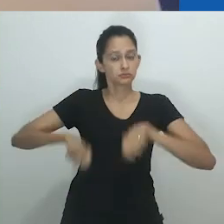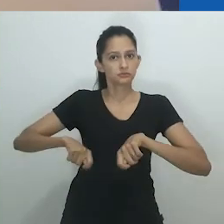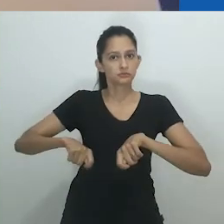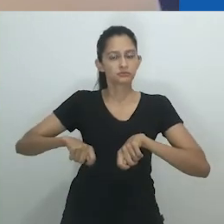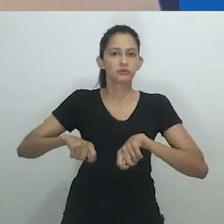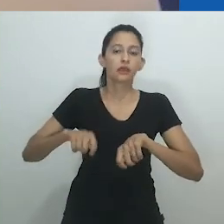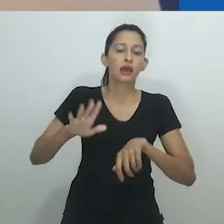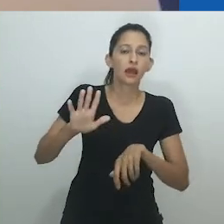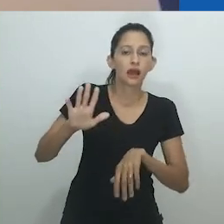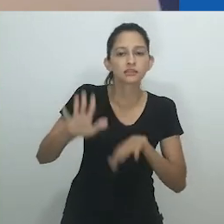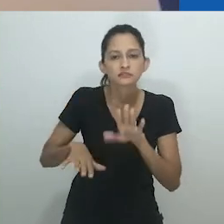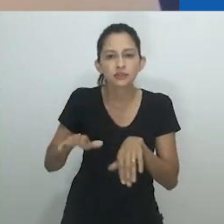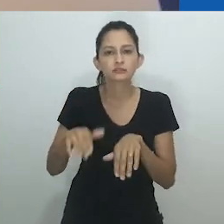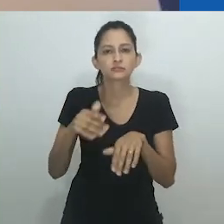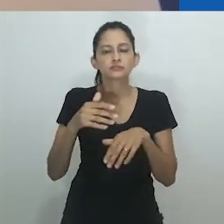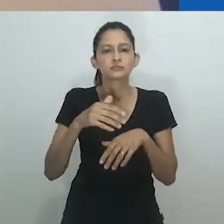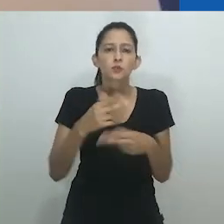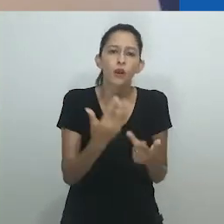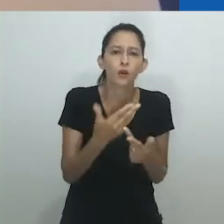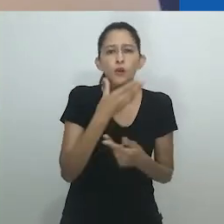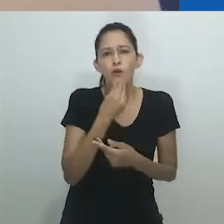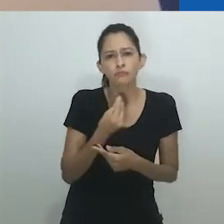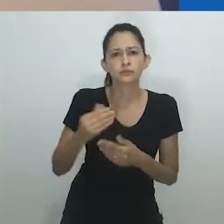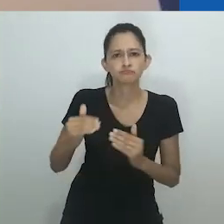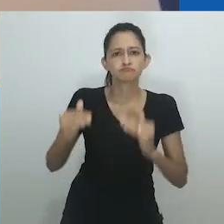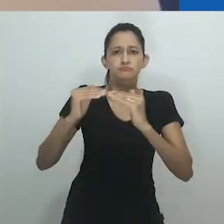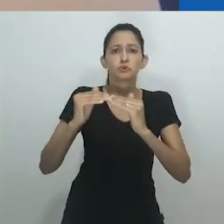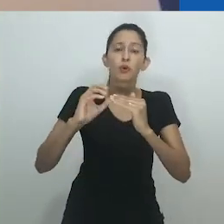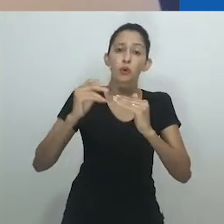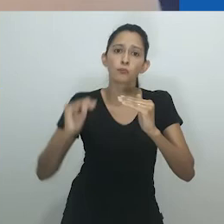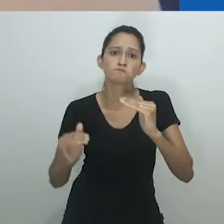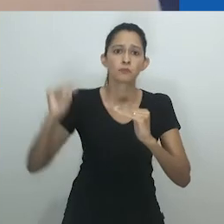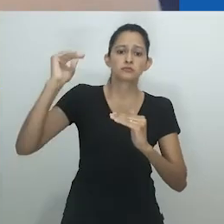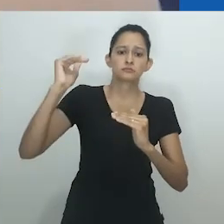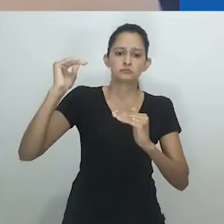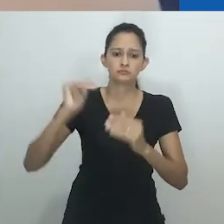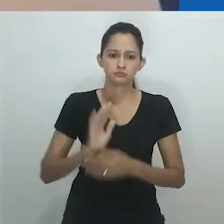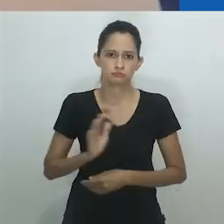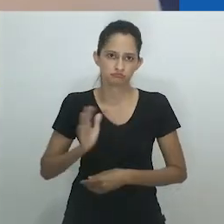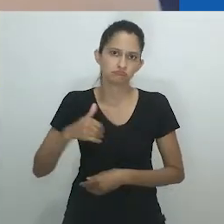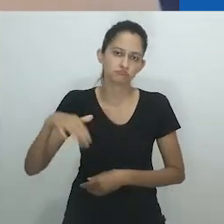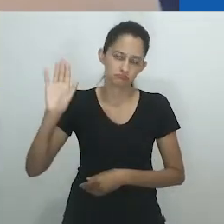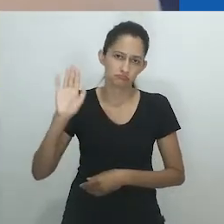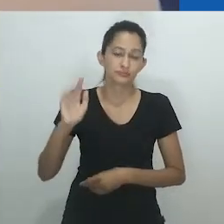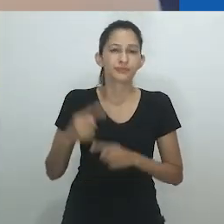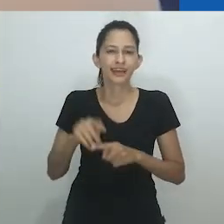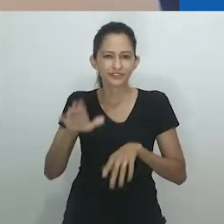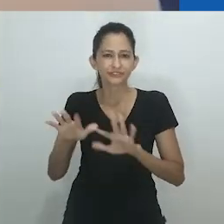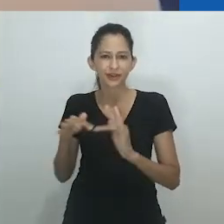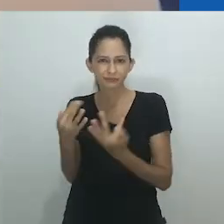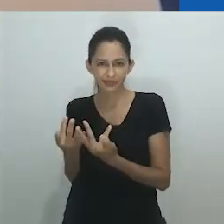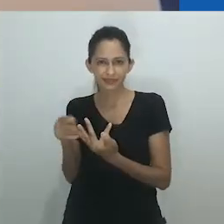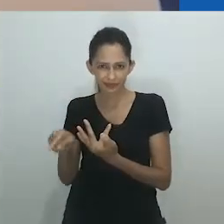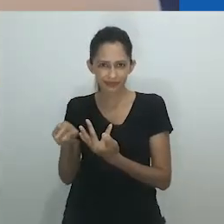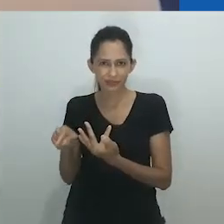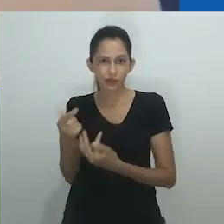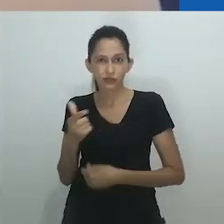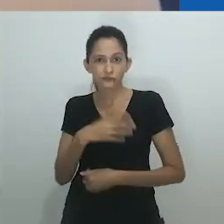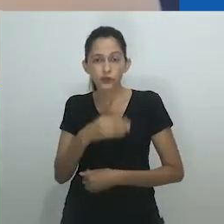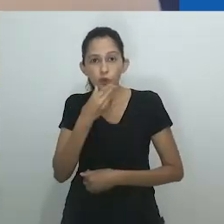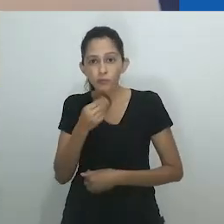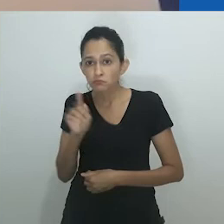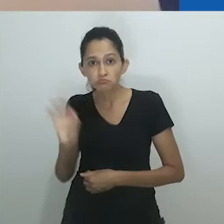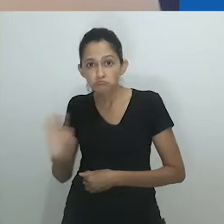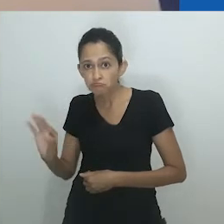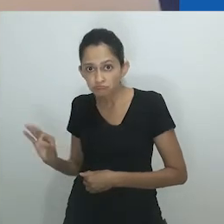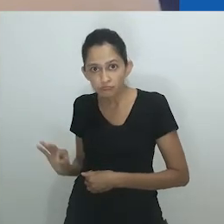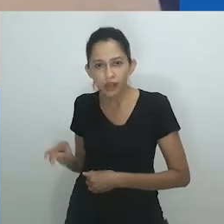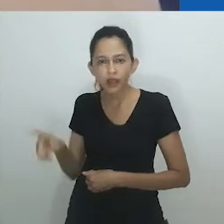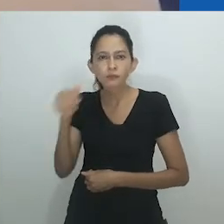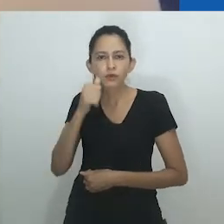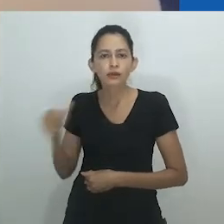dependência do trabalho feminino na produção agrícola possibilitou que as mulheres tivessem acesso umas às outras, aos mercados e ao dinheiro.